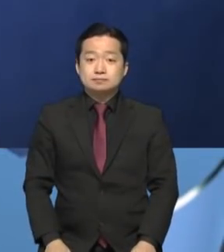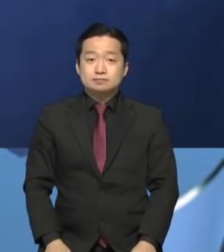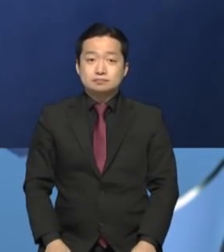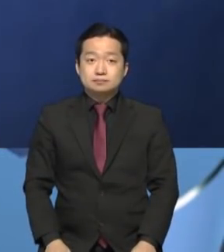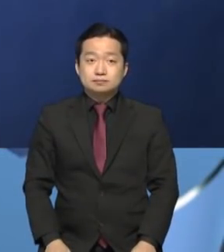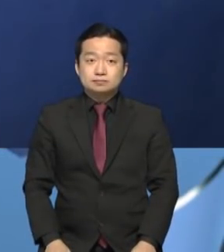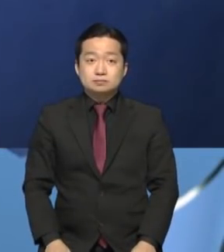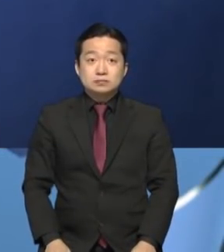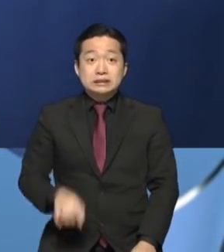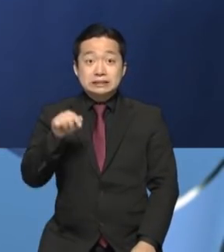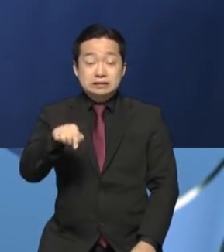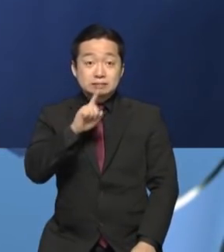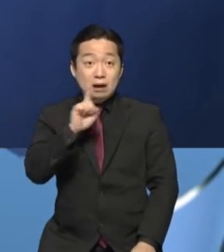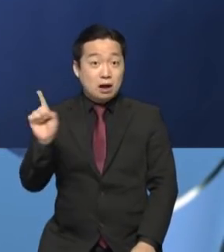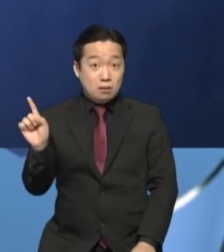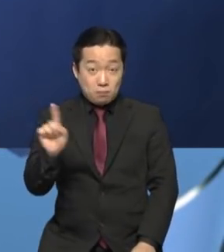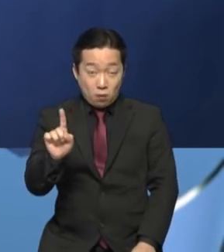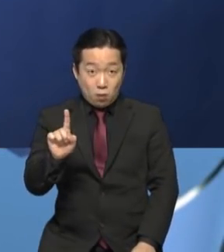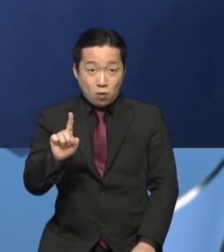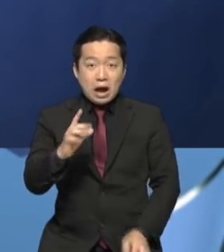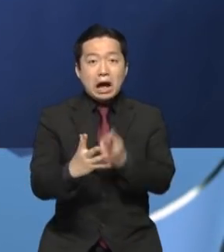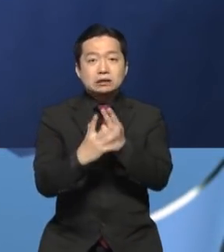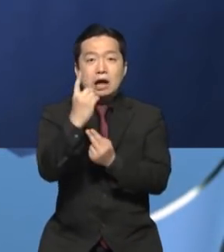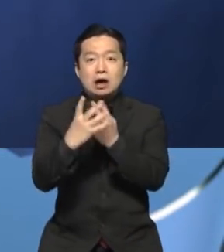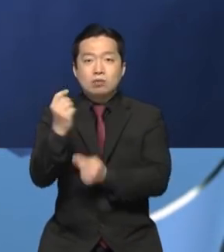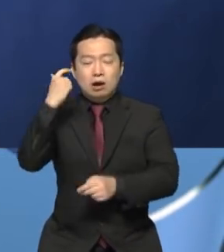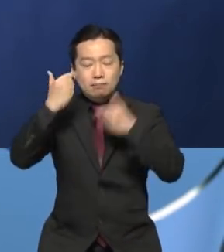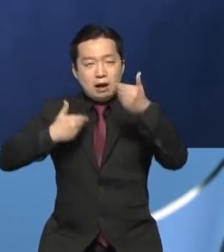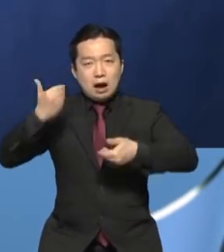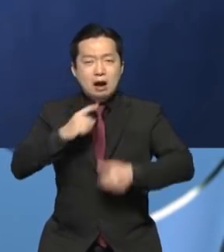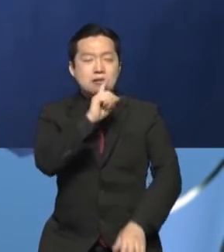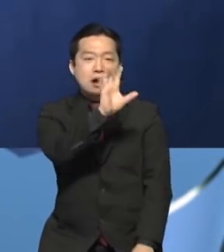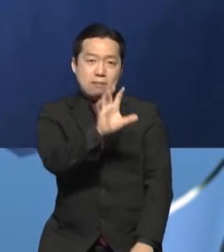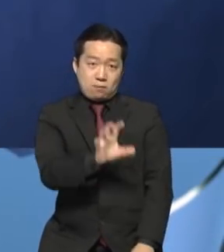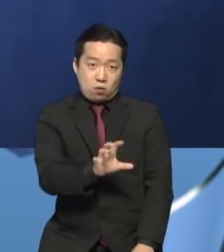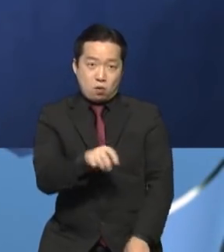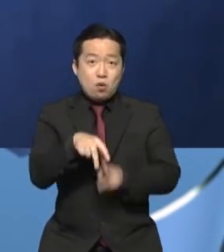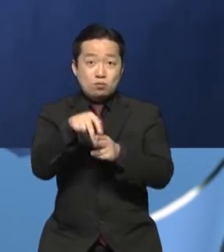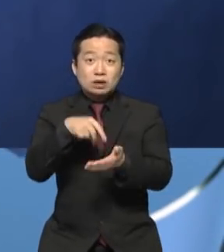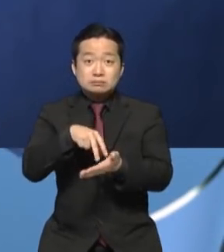어느 정도였냐면 어디를 가나 단일화에 대한 질문만 쏟아져서 후보가 본인의 일을